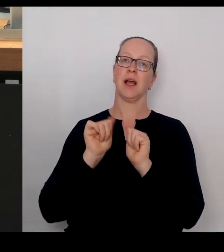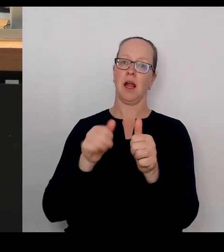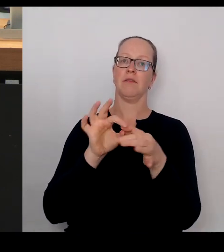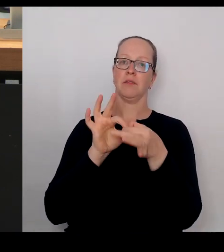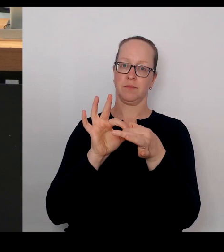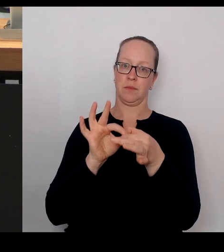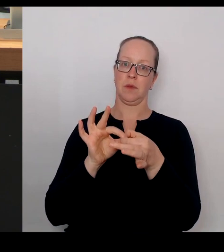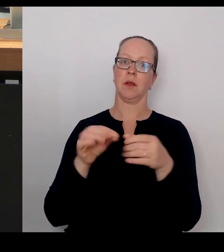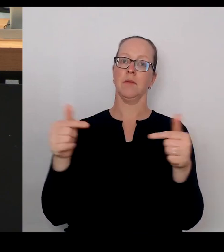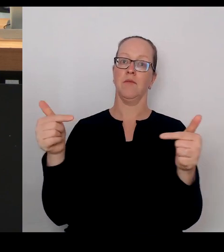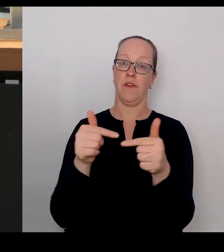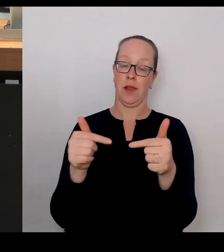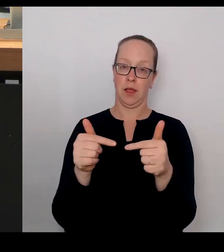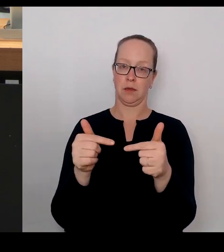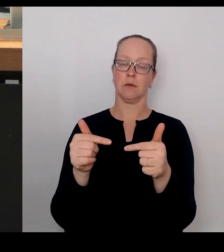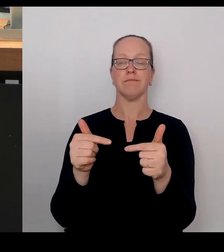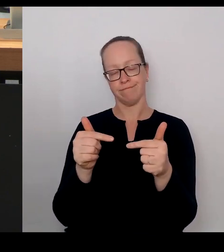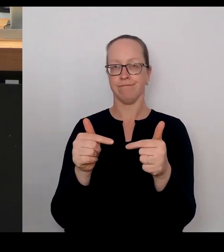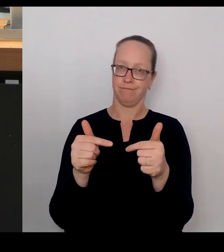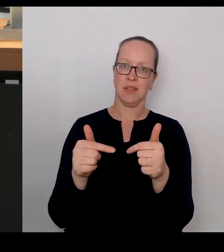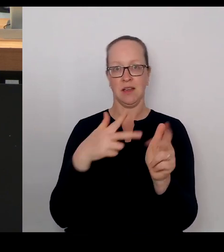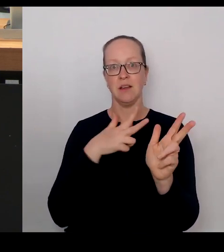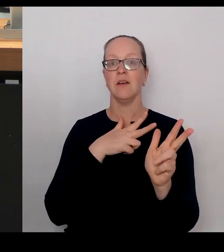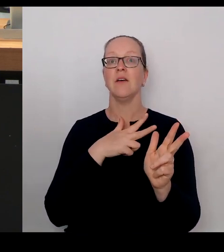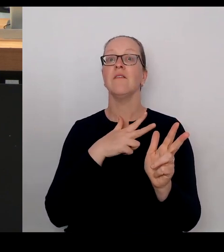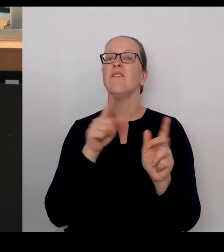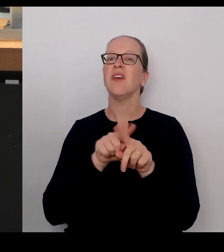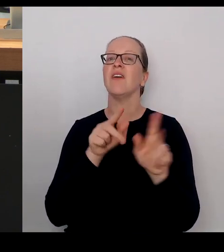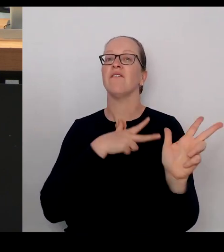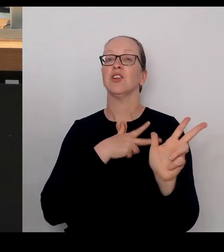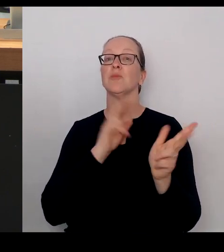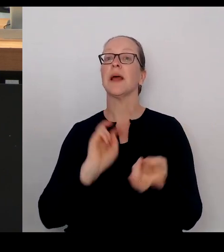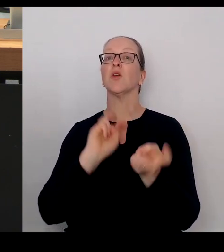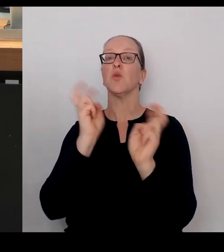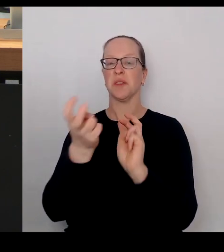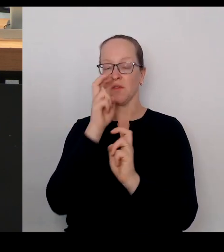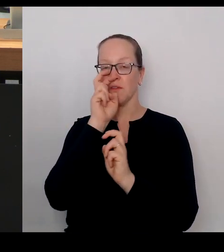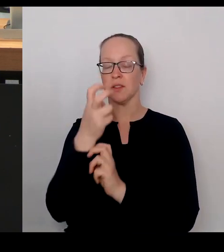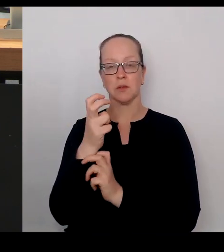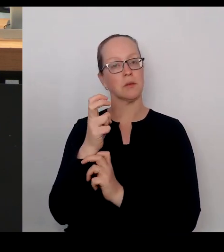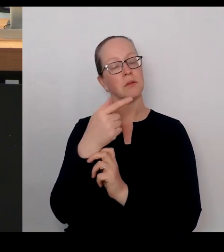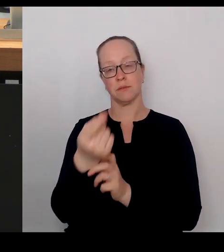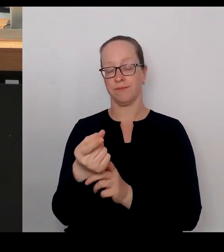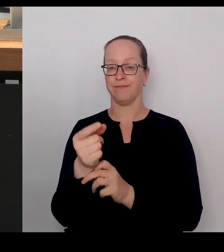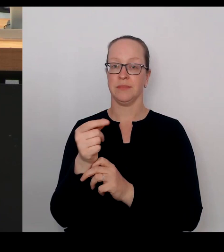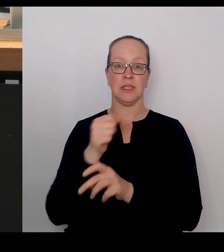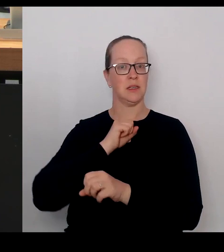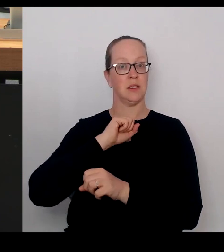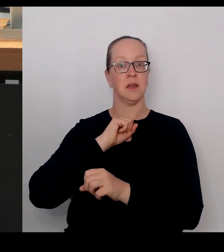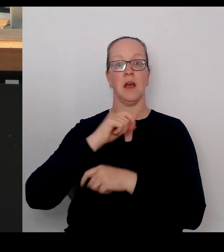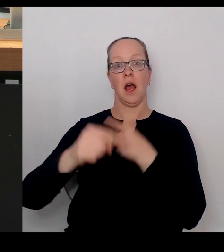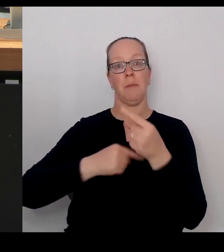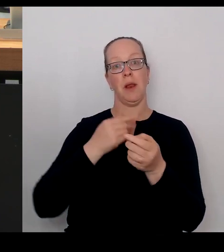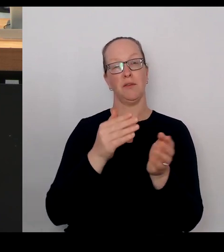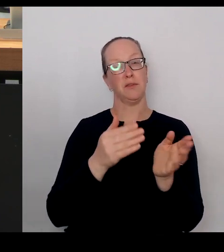da läuft einiges schief. Ich habe gerade eine ganz, ganz frische Anfrage, die wird erst morgen veröffentlicht, an den Senat gestellt zu diesem Thema.